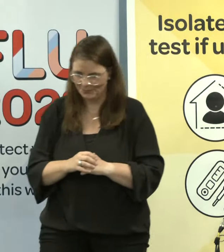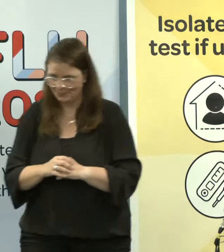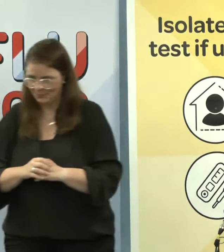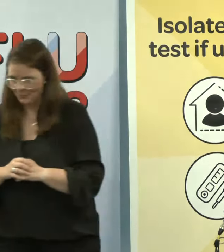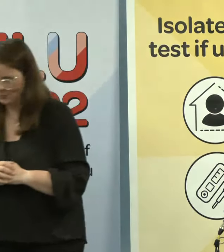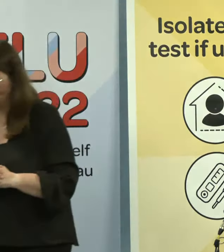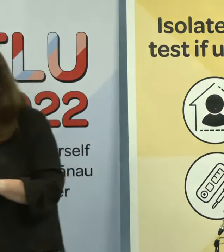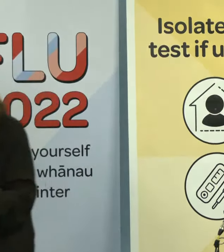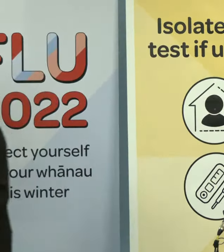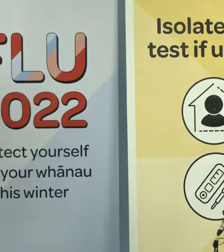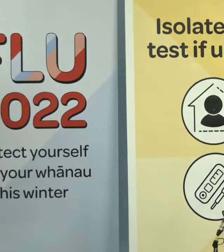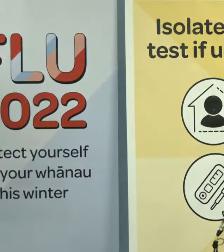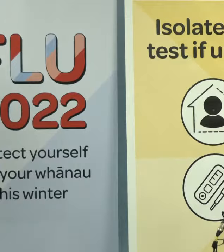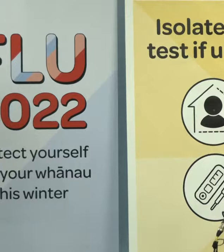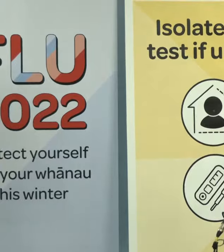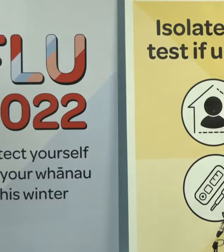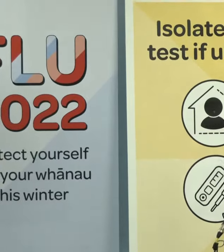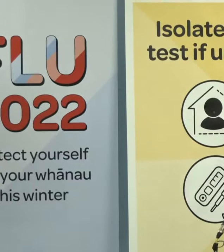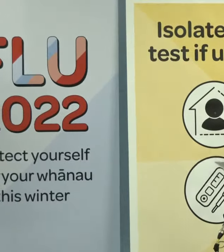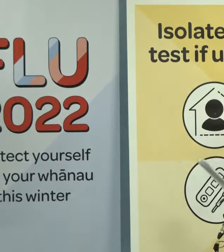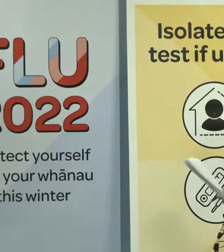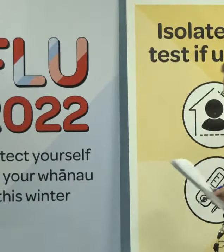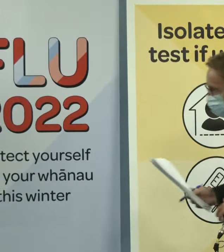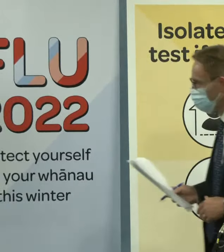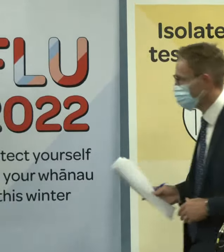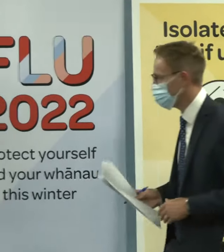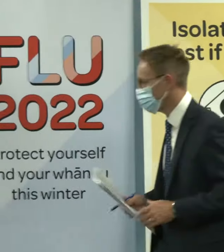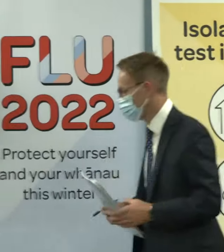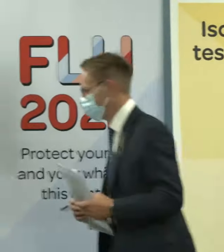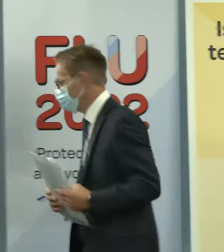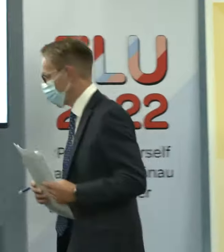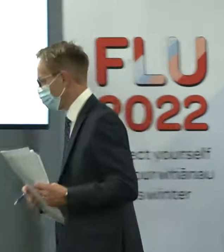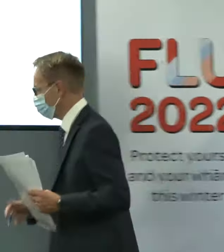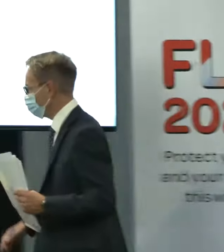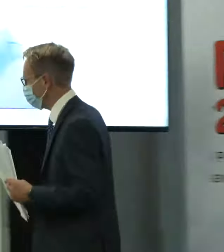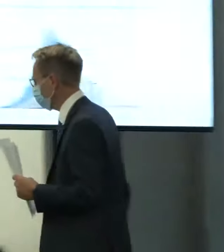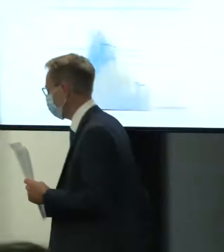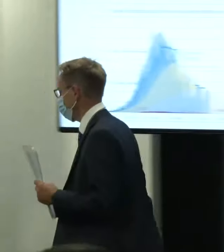mohio ana iwi huri noa i te Motu